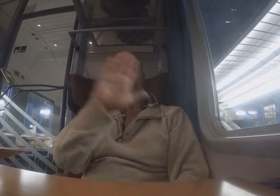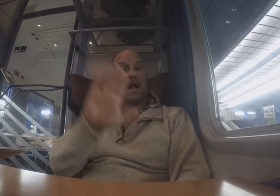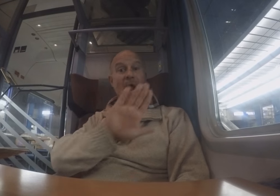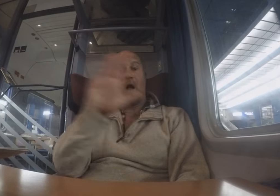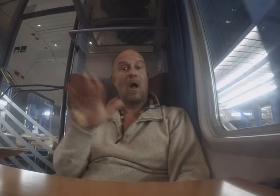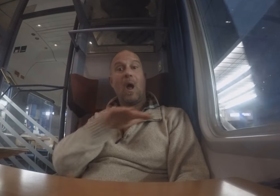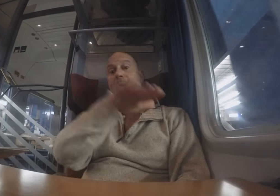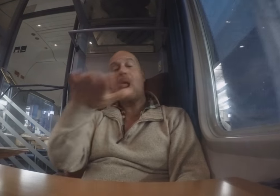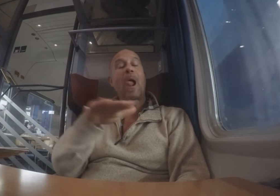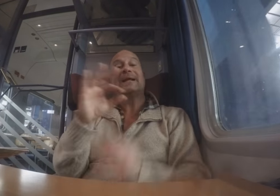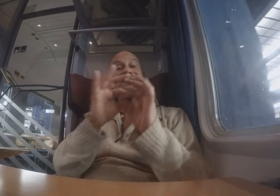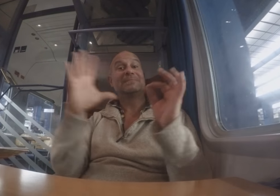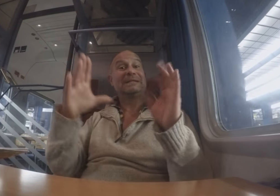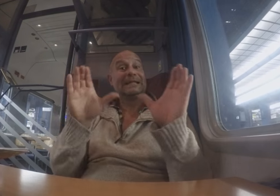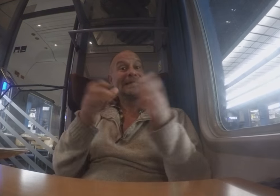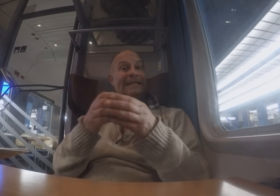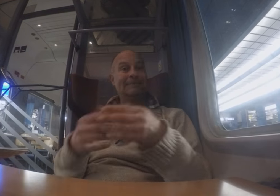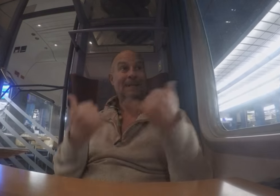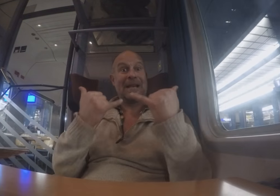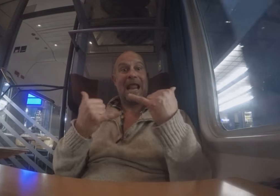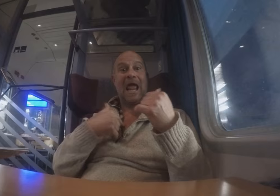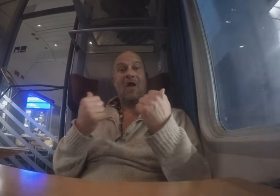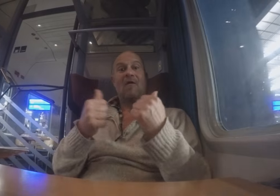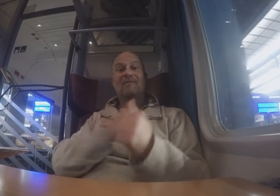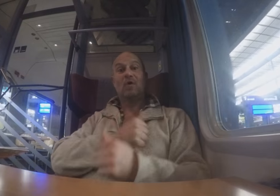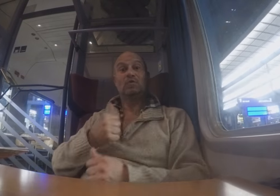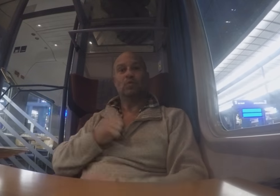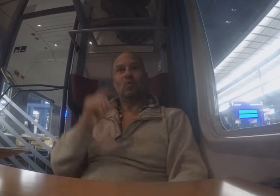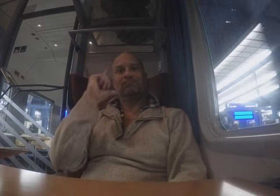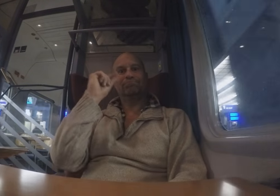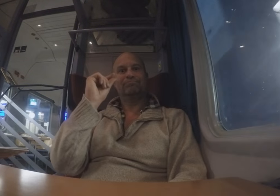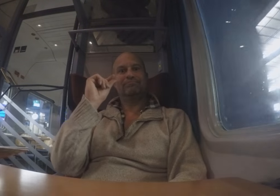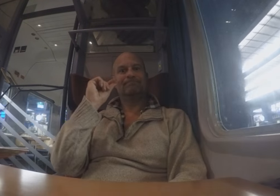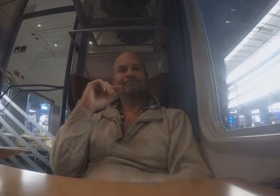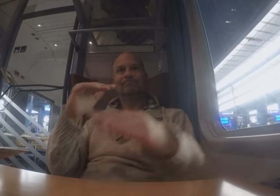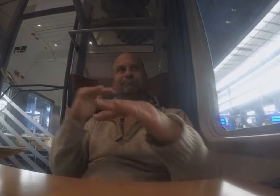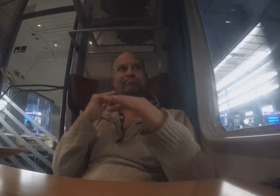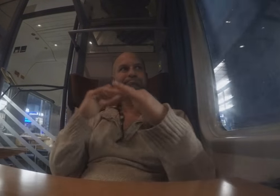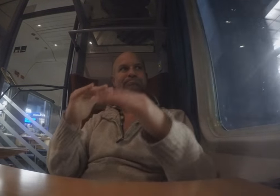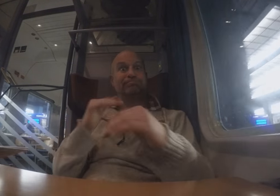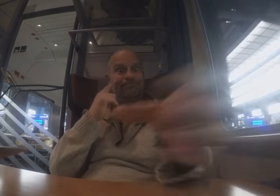Ich verabschiede mich vom gesamten INSPIDE-Team! Ich verlasse nun Warschau.